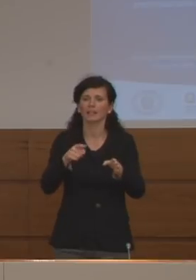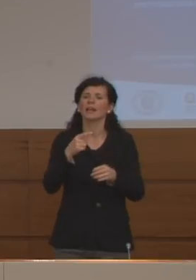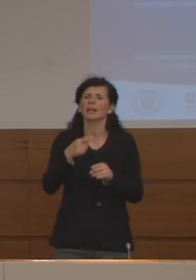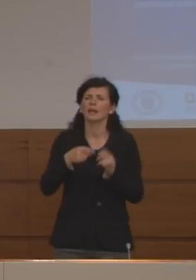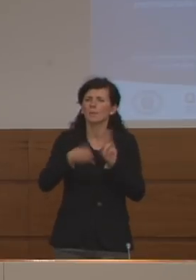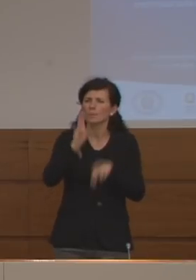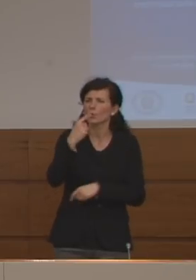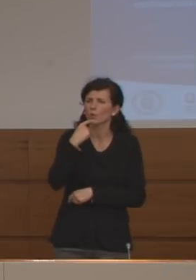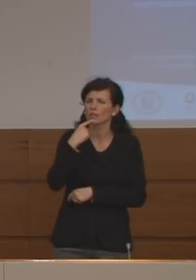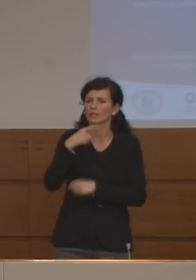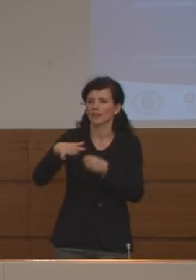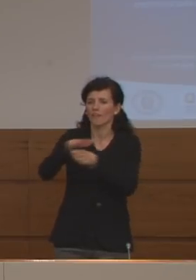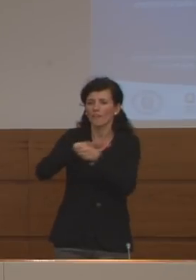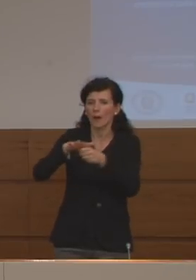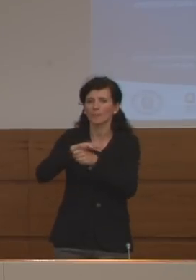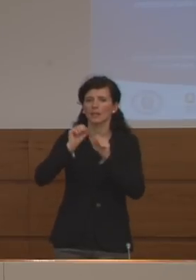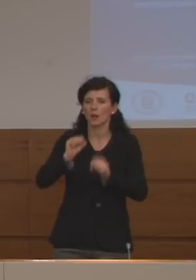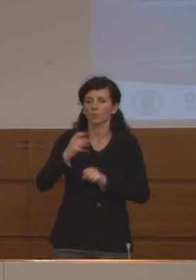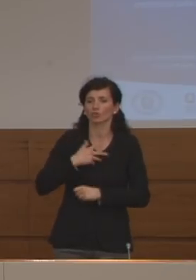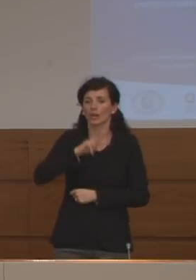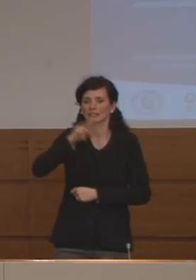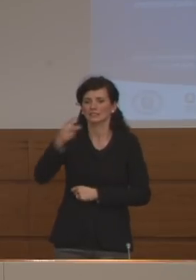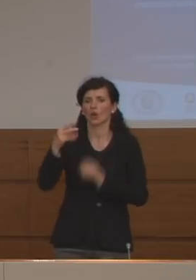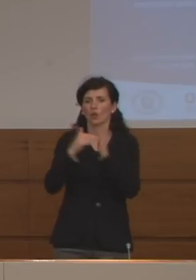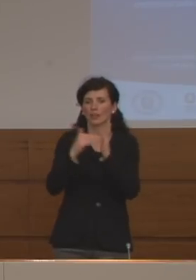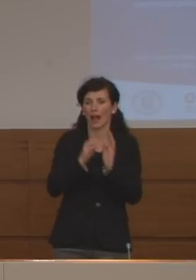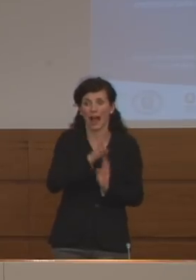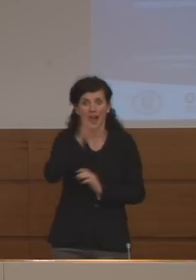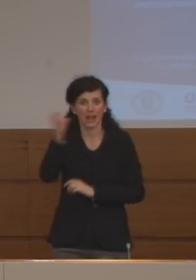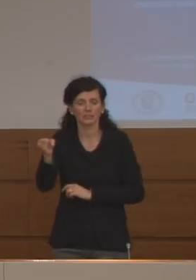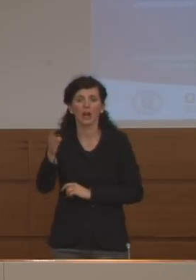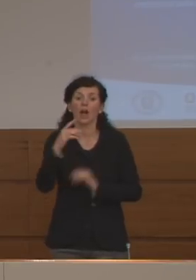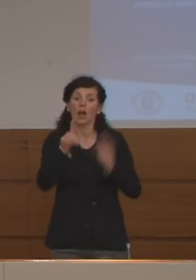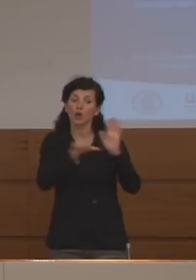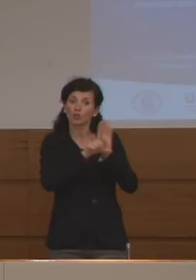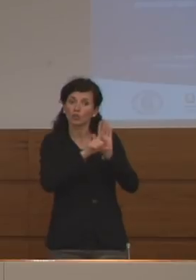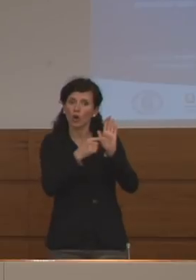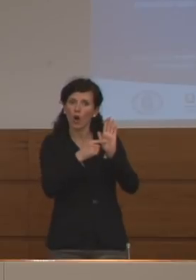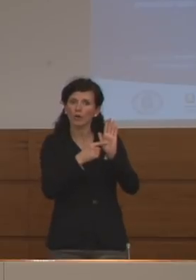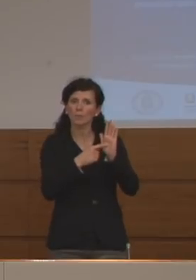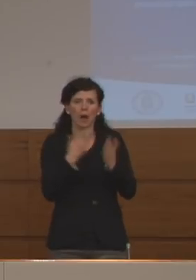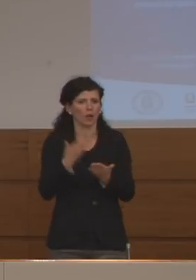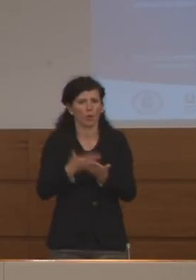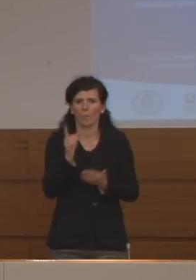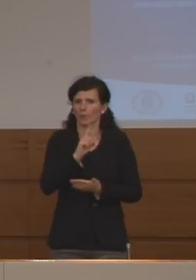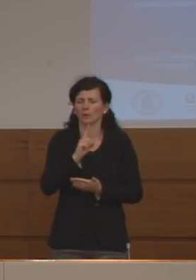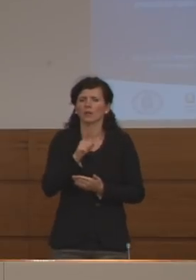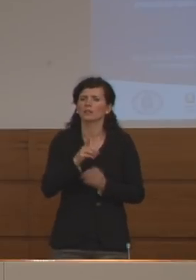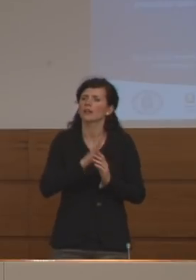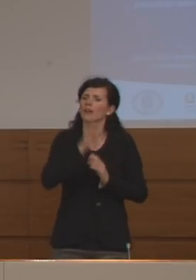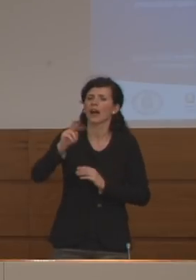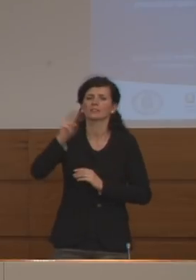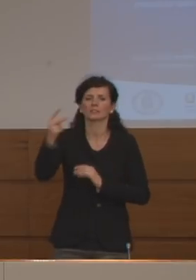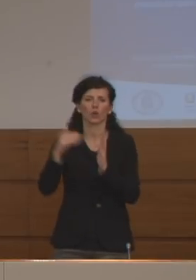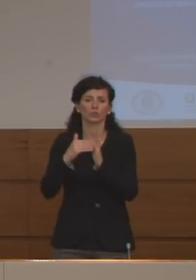La norma non consente spostamenti per questi fini, quindi invitiamo tutti a rispettare le norme.